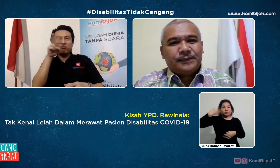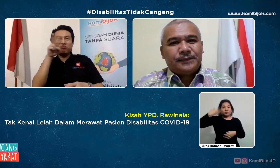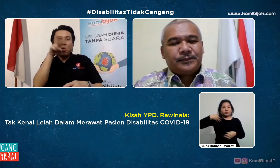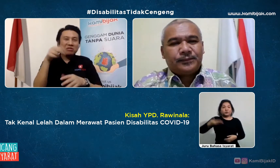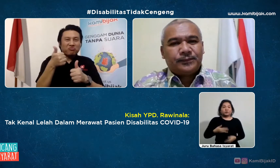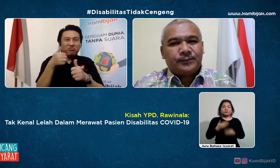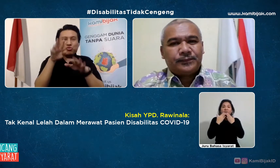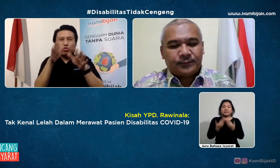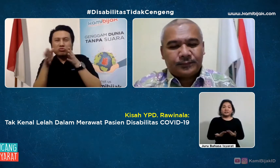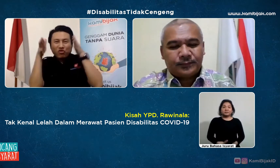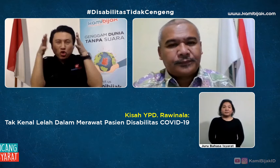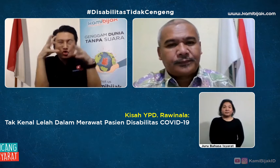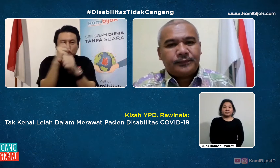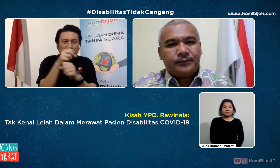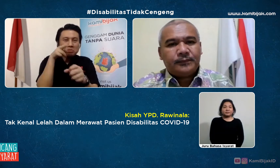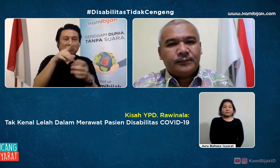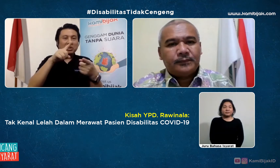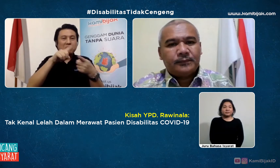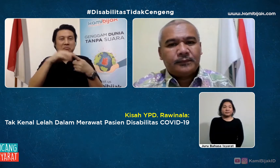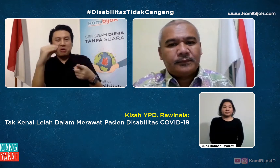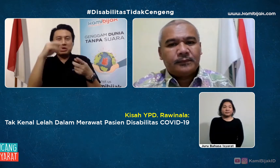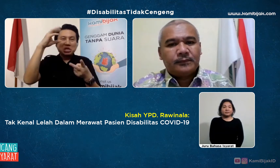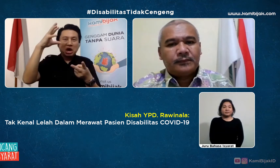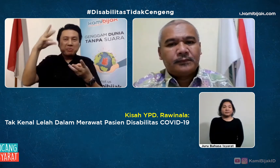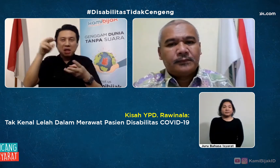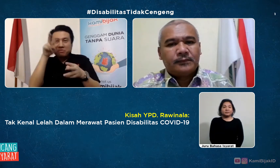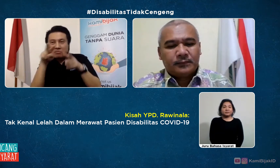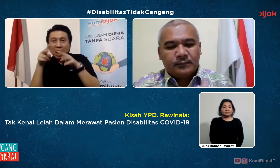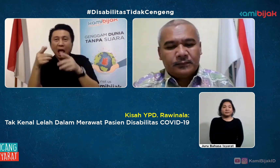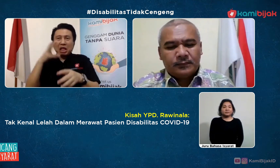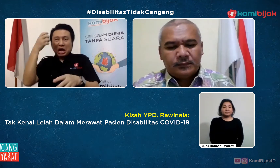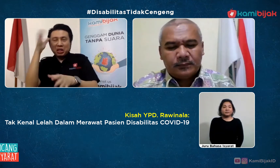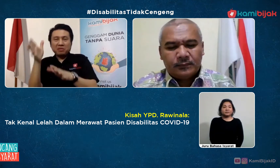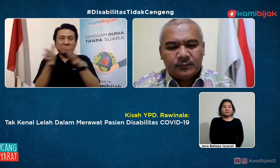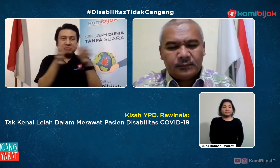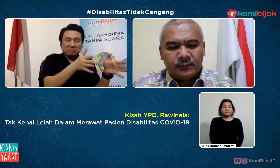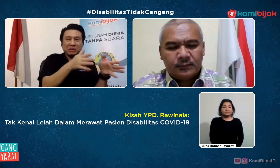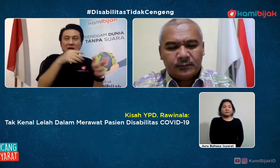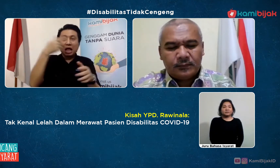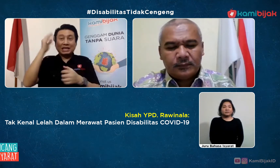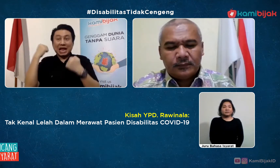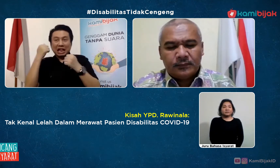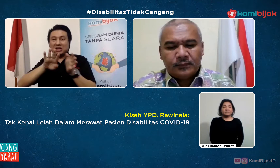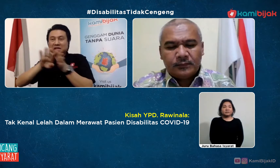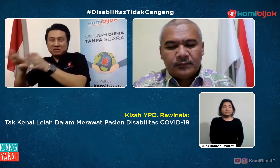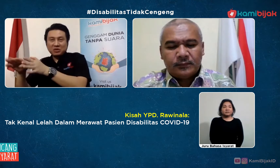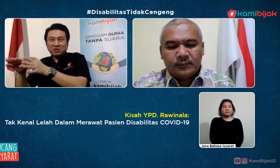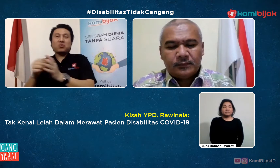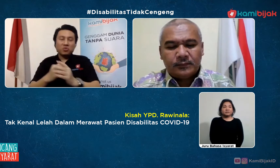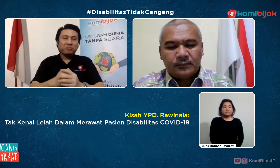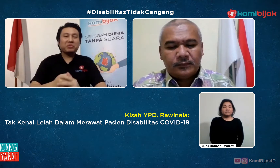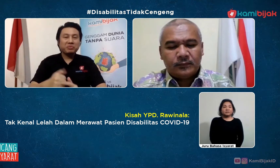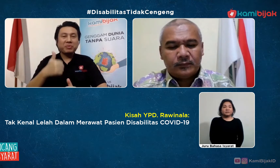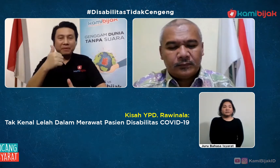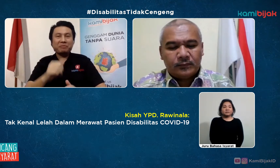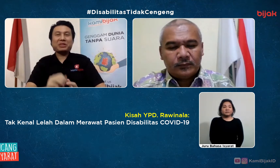Apa pokok sekali ya karena sudah ada disiapkan tindakan-tindakannya saat ini.